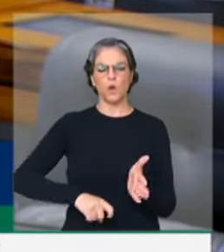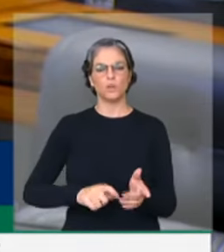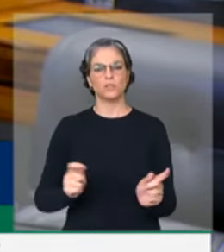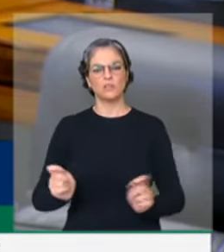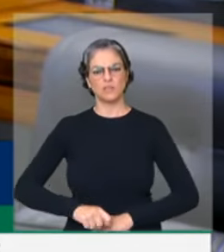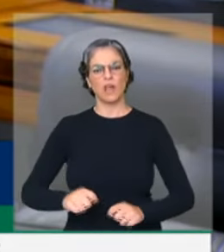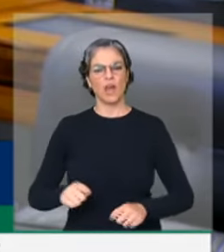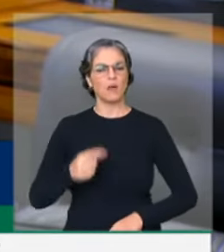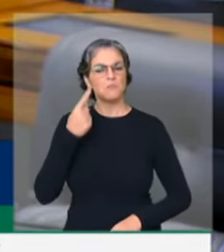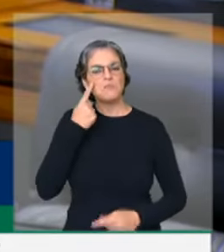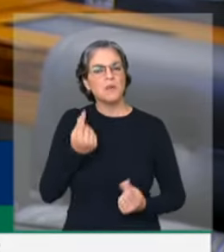CASA DEMOS INCENTIVOS É EMPRESA.... É MICROEMPRESA, A